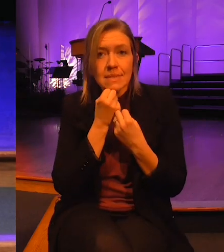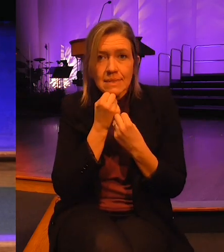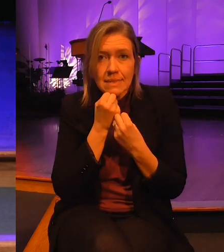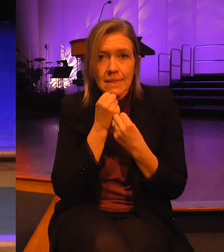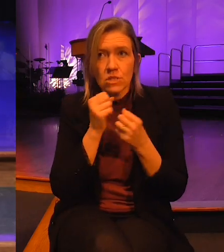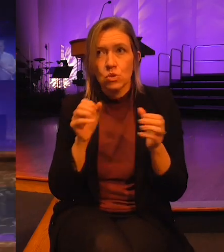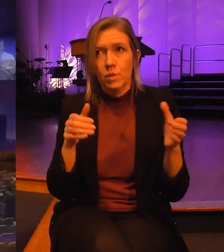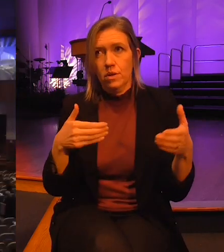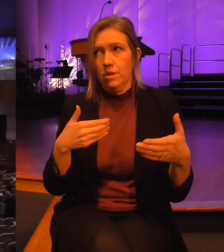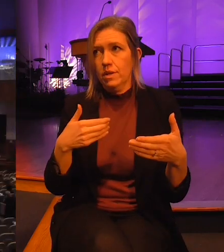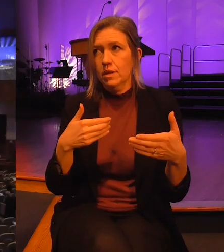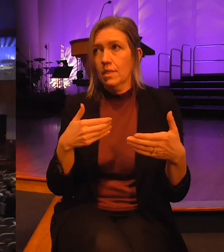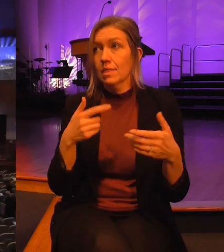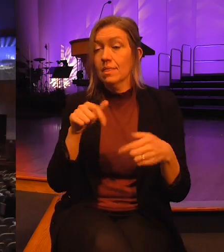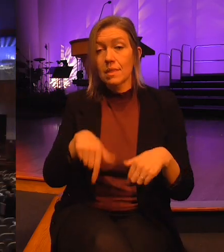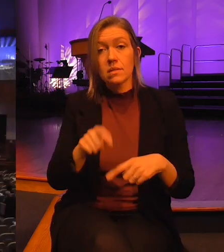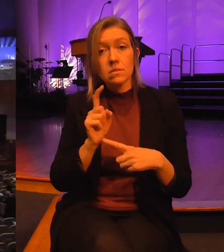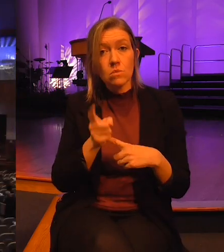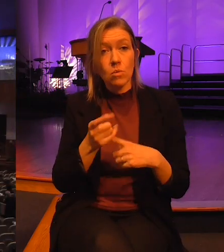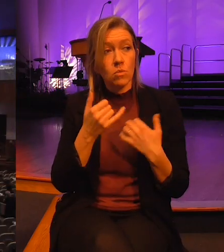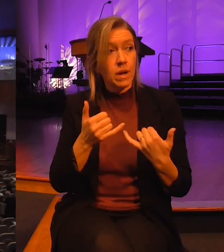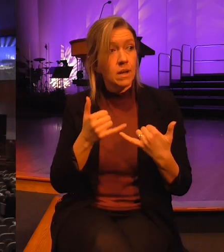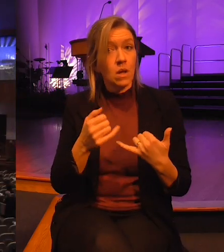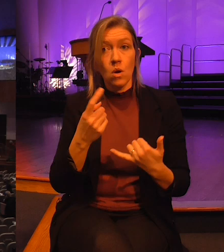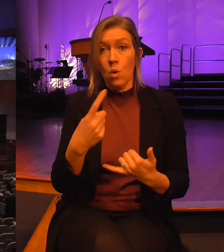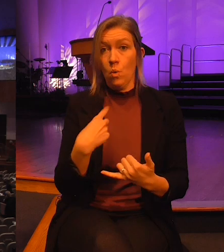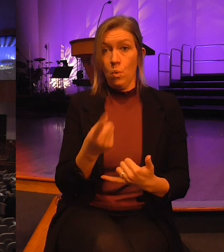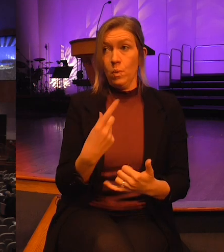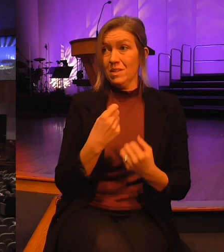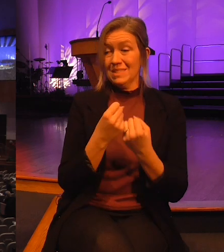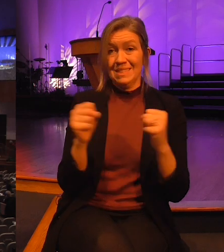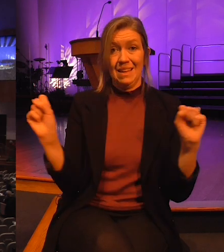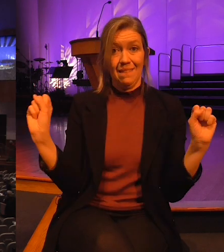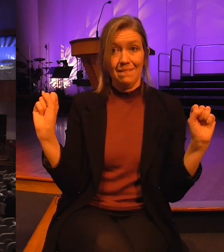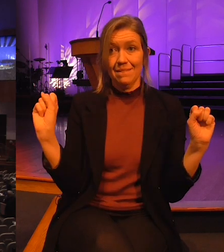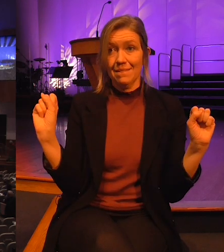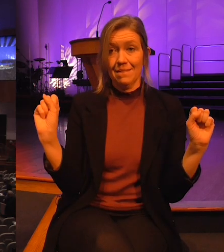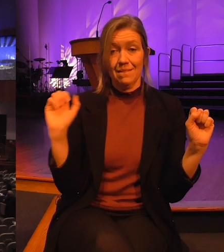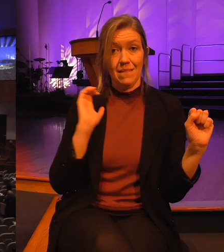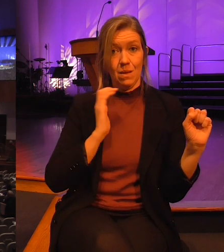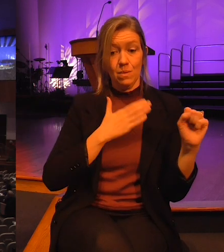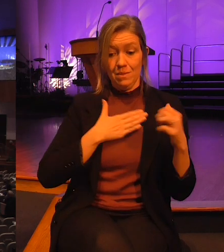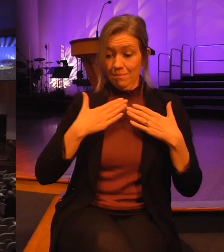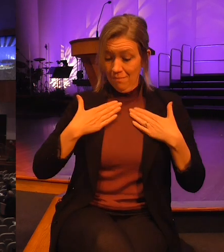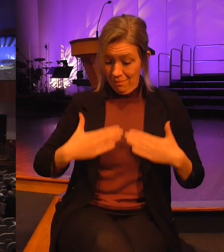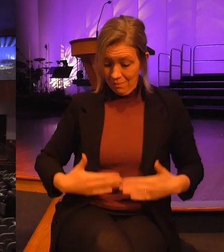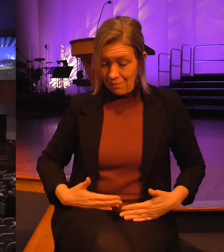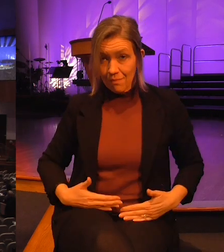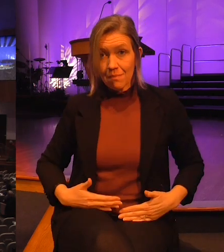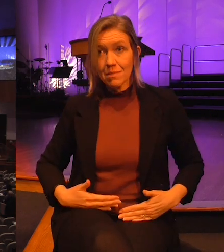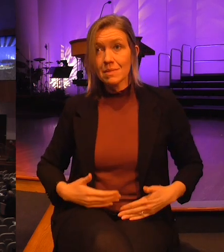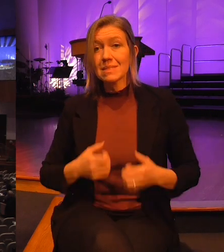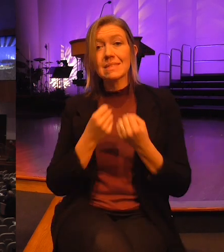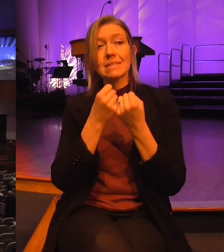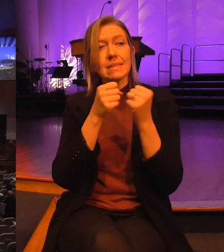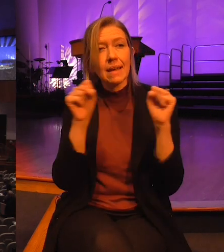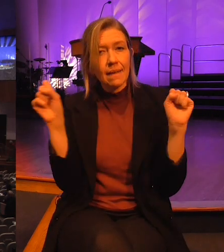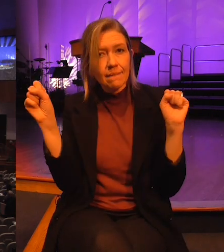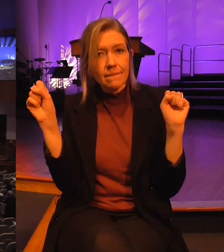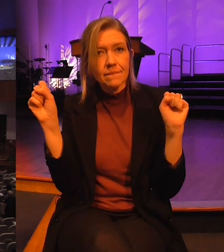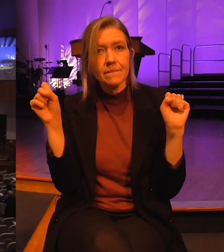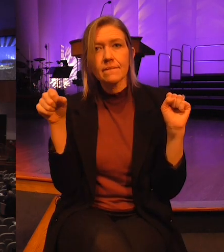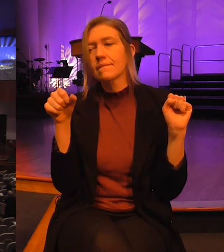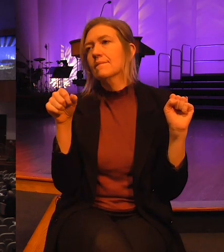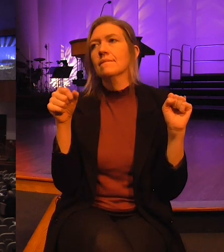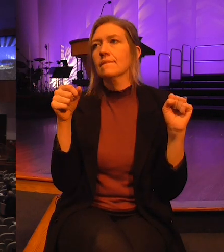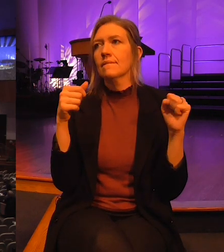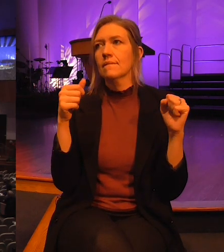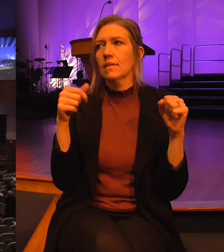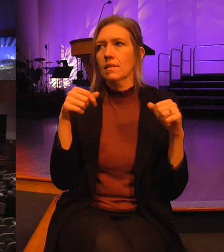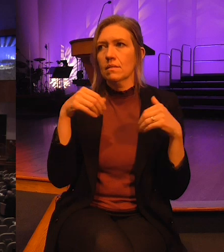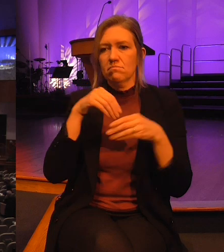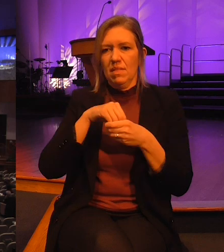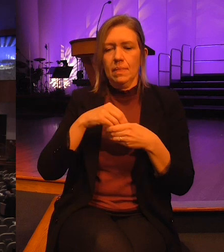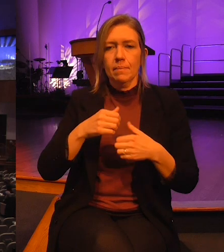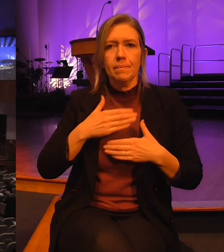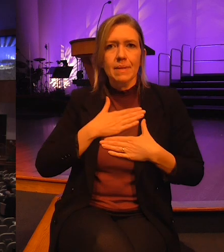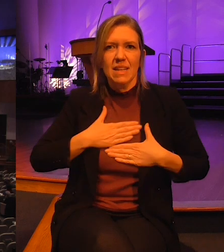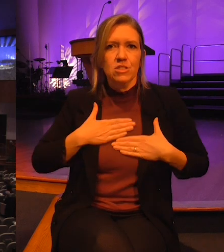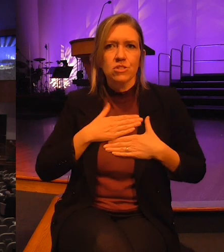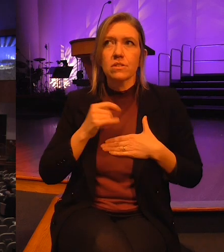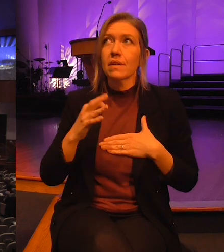tú y yo estamos a salvo. en nuestra propia piel seguros en el placer de estar en el Jardín Divino de nuestra